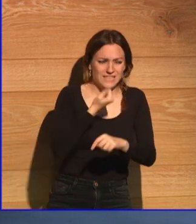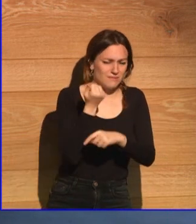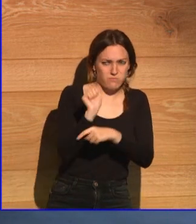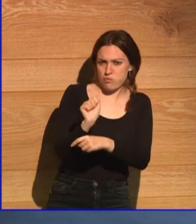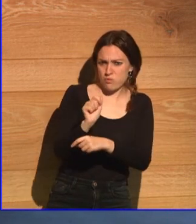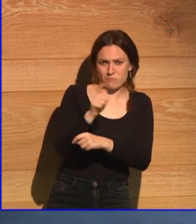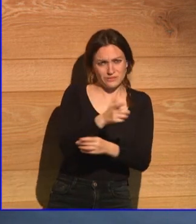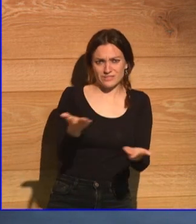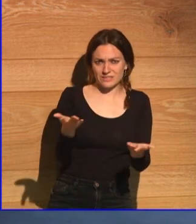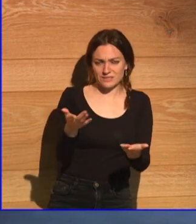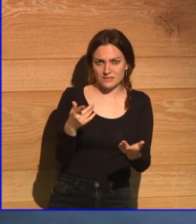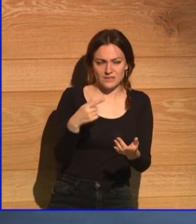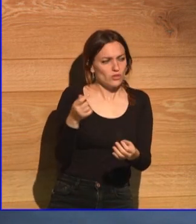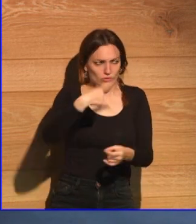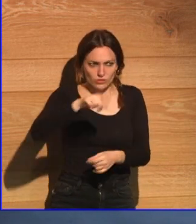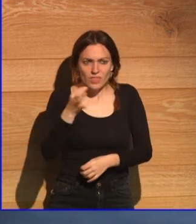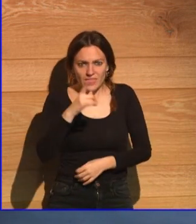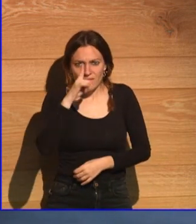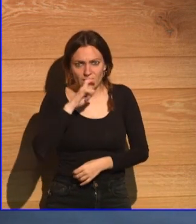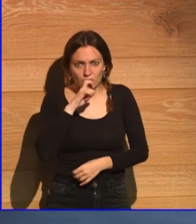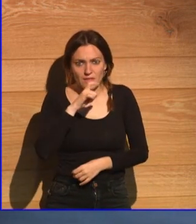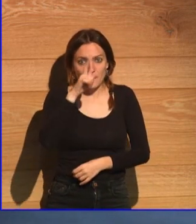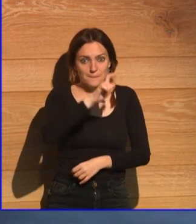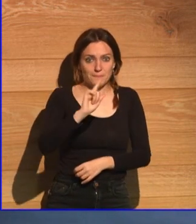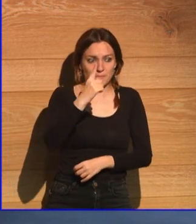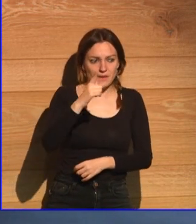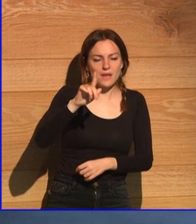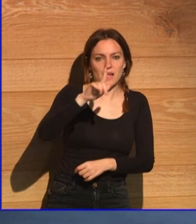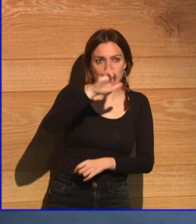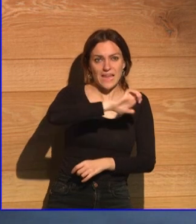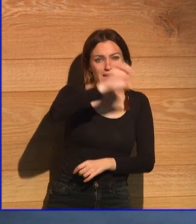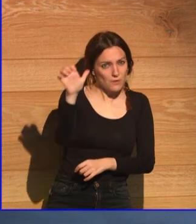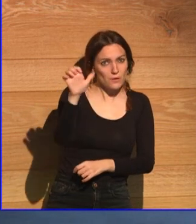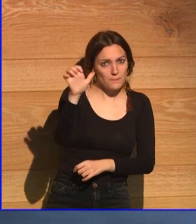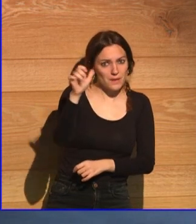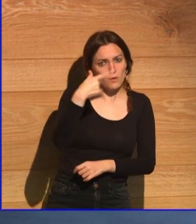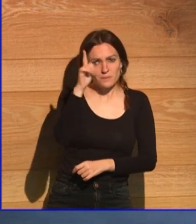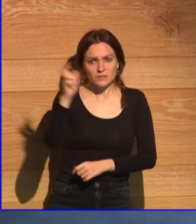venía de Oriente, era turco, por hablar en términos contemporáneos. Troya.